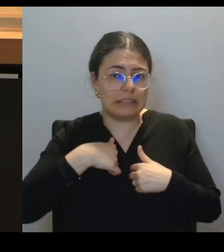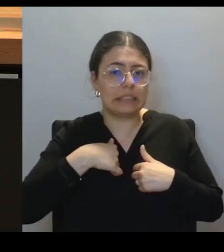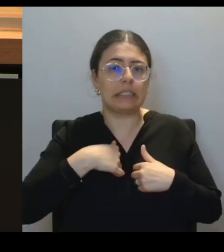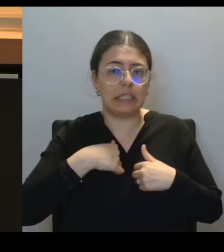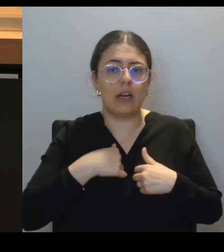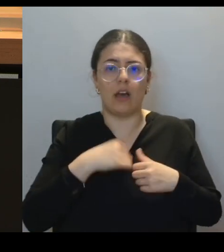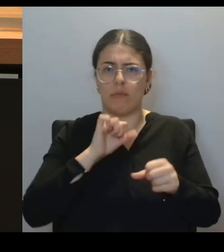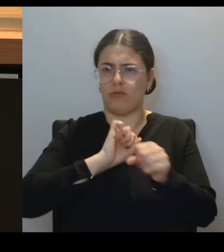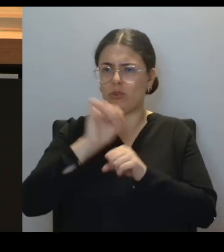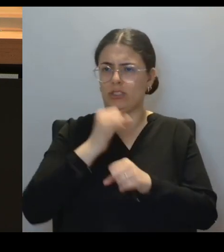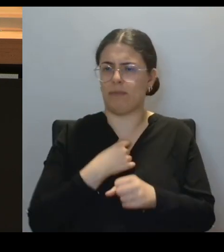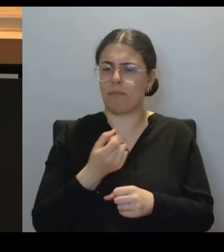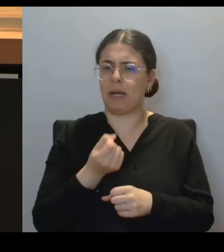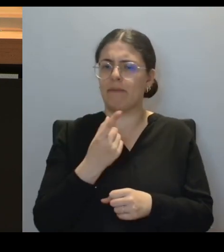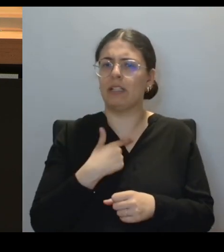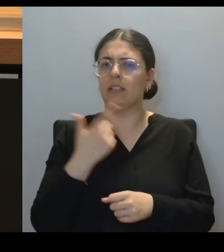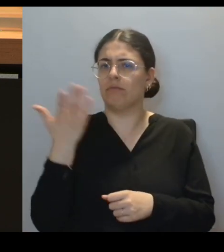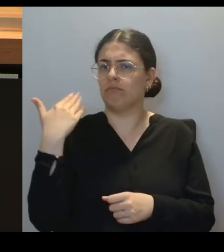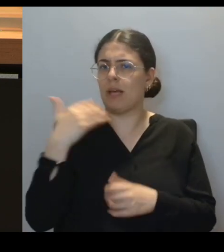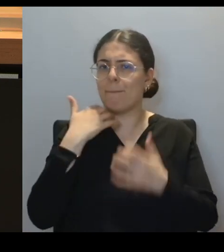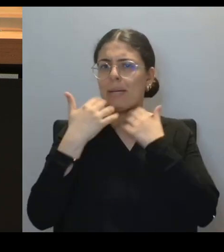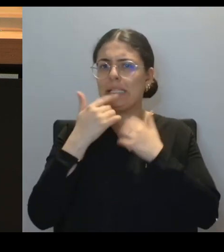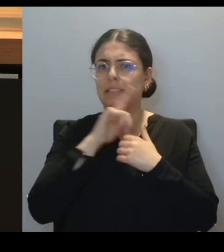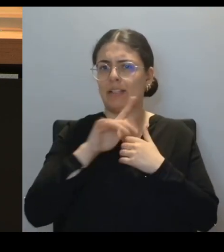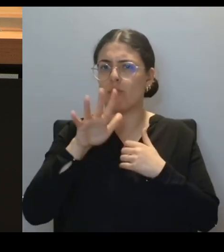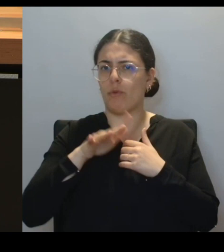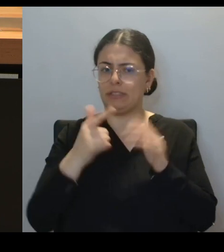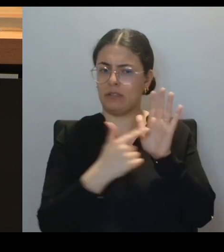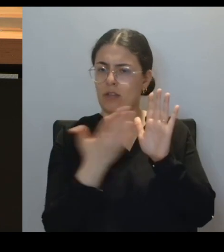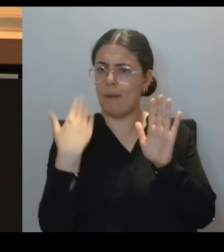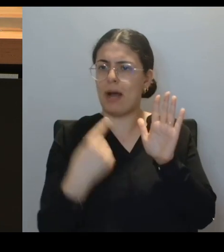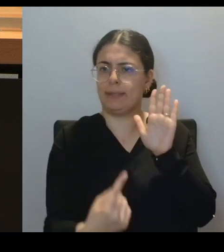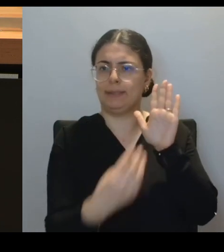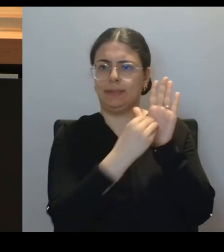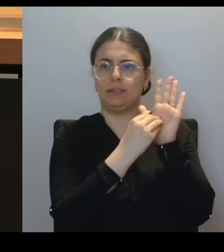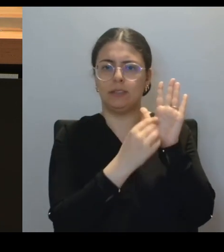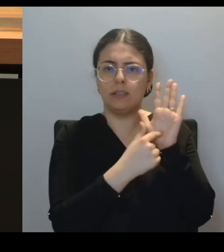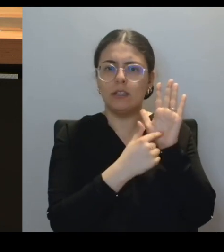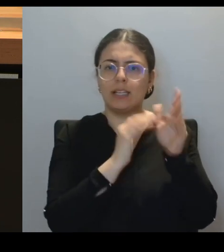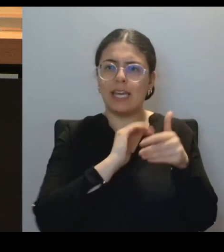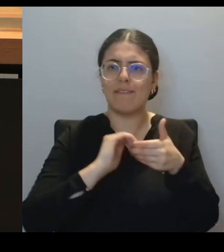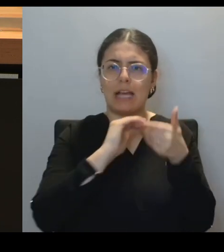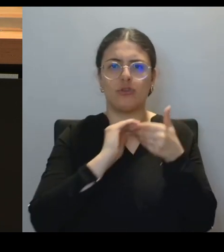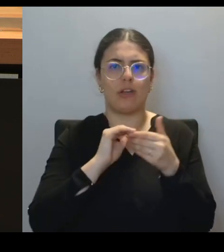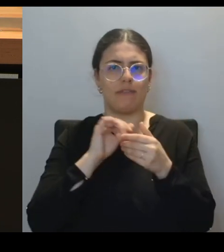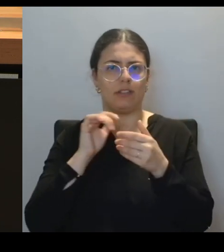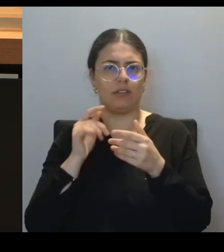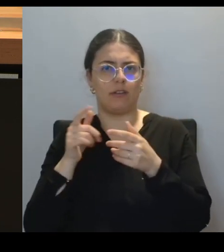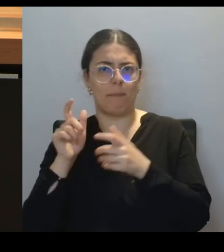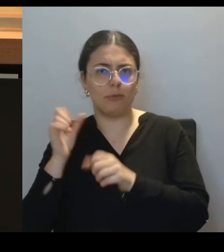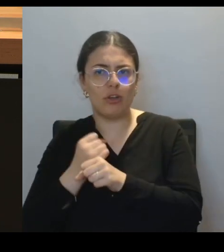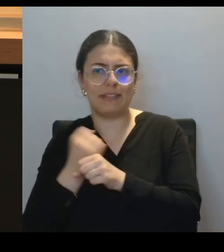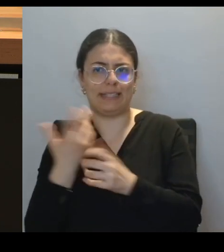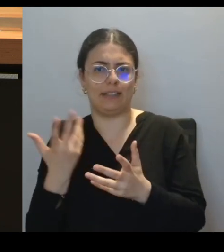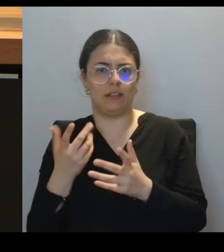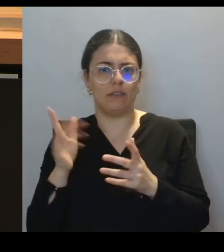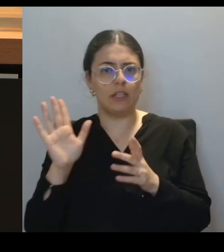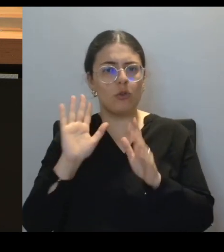spielt das eine ganz große Rolle. Es ist ein ganz zentrales Thema, dass die Arbeitsbedingungen da kritisiert werden in dieser Branche. Da ist sogar die Rede von prekären Arbeits und